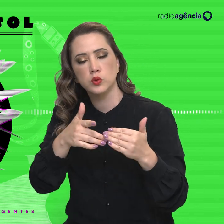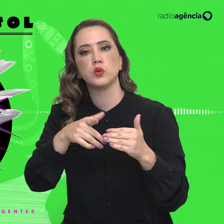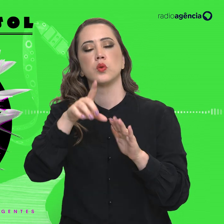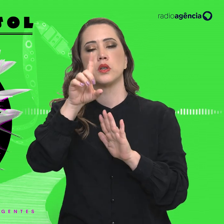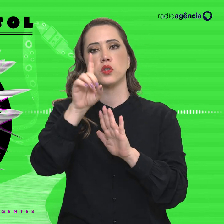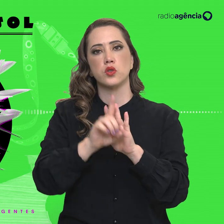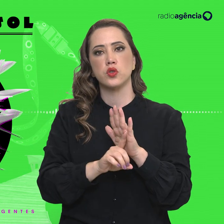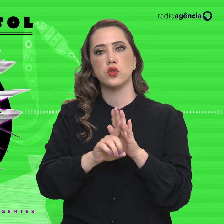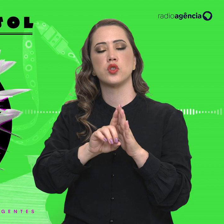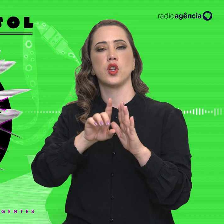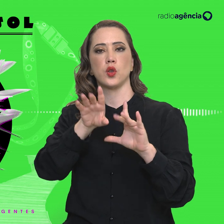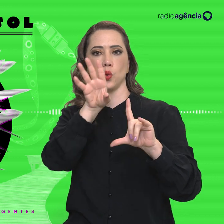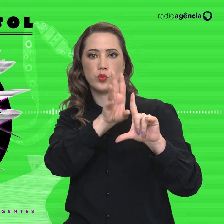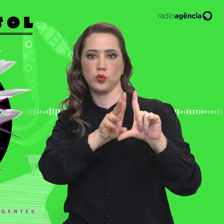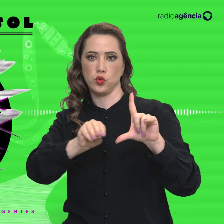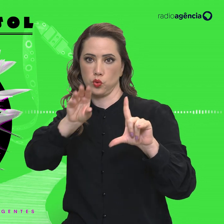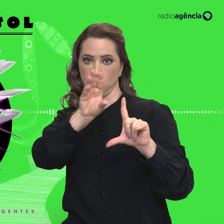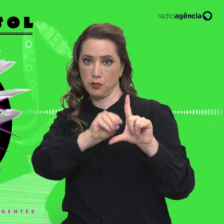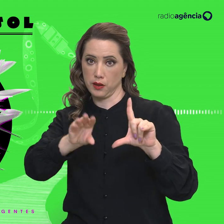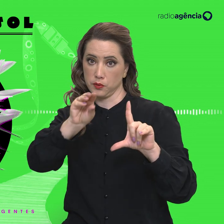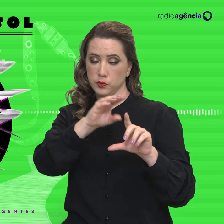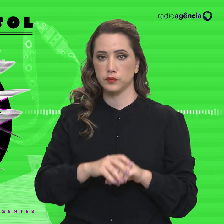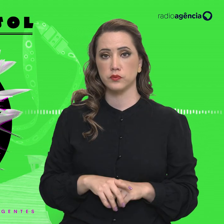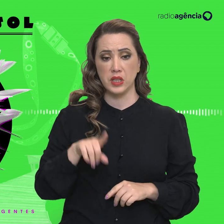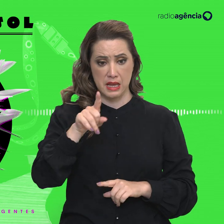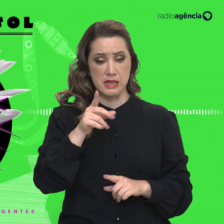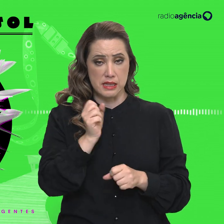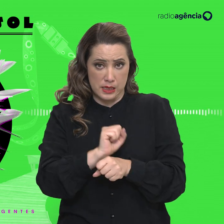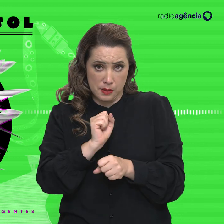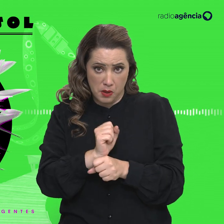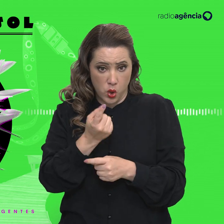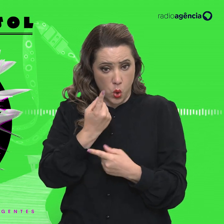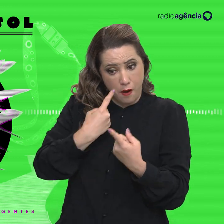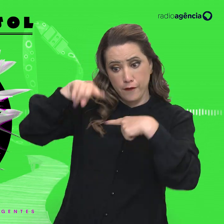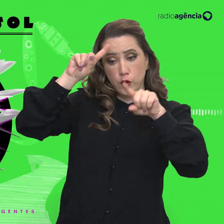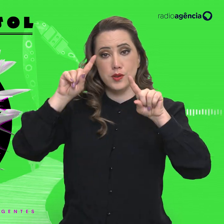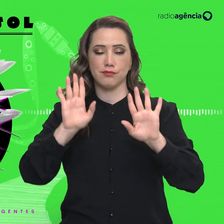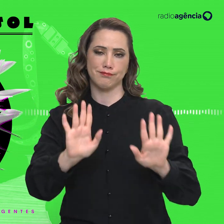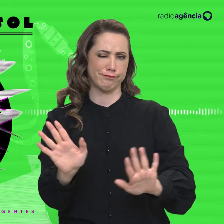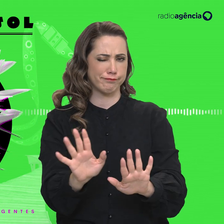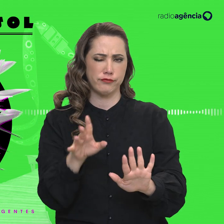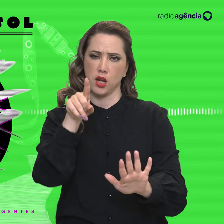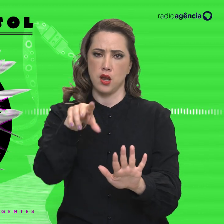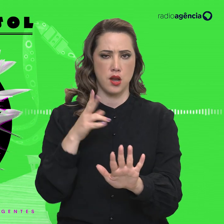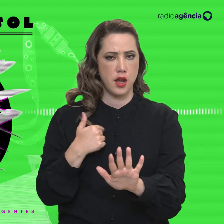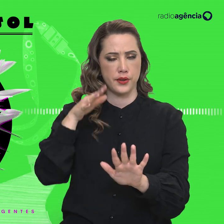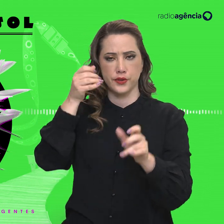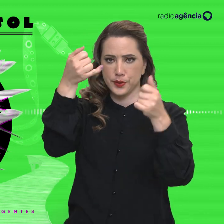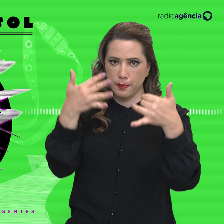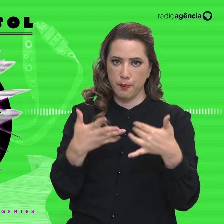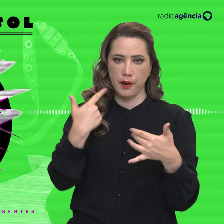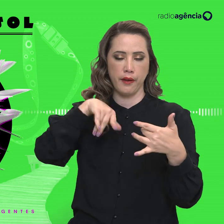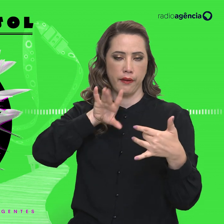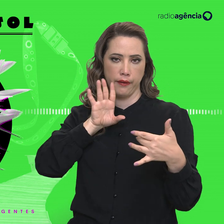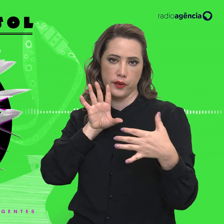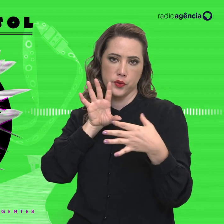[Patrícia] Para quem esperou uma reviravolta cinematográfica, a gente avisa que esse anticlímax é apenas um recorte superficial da jornada do Pedro.